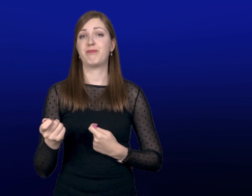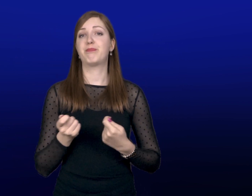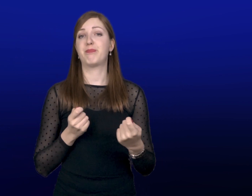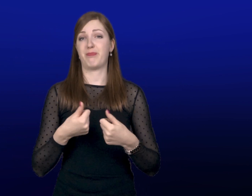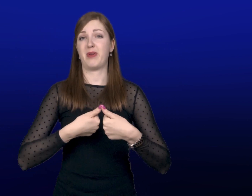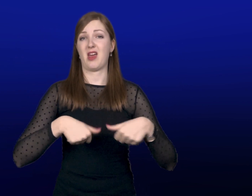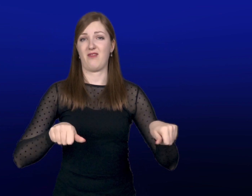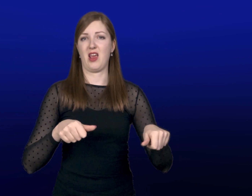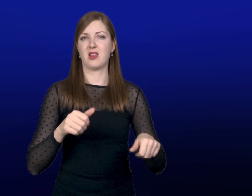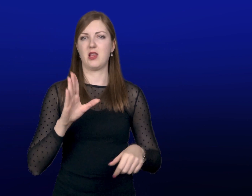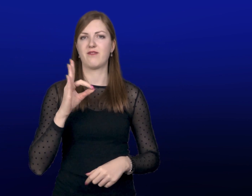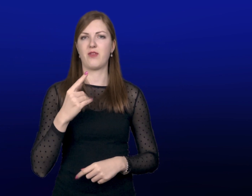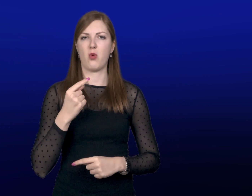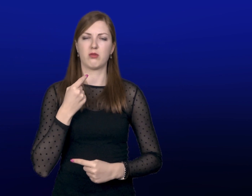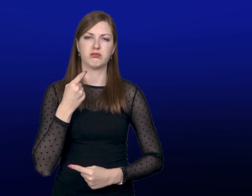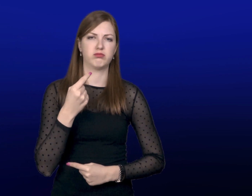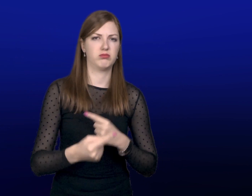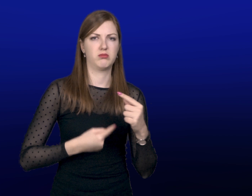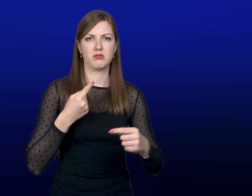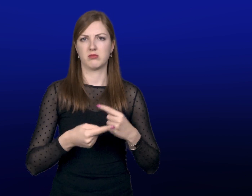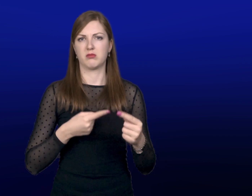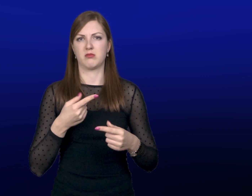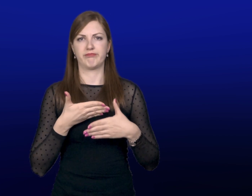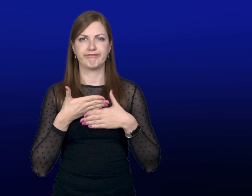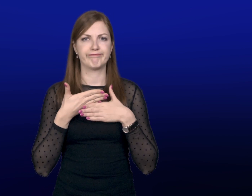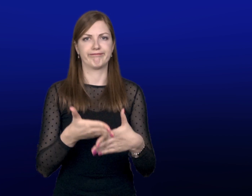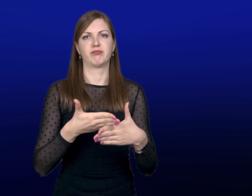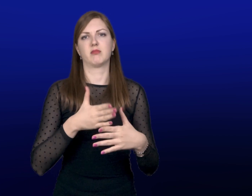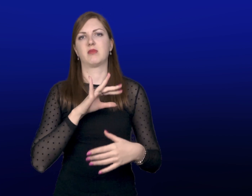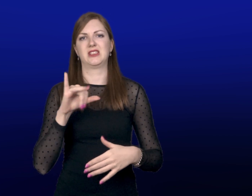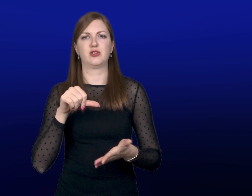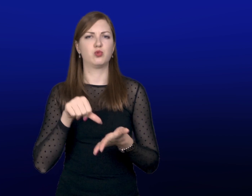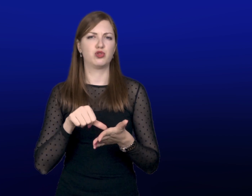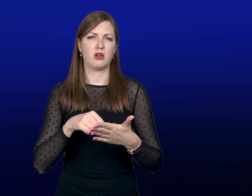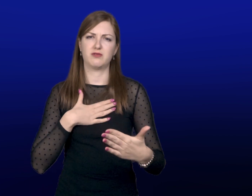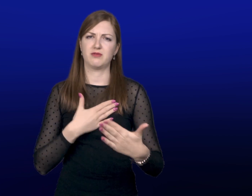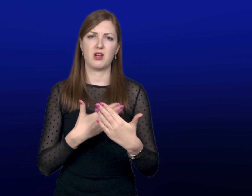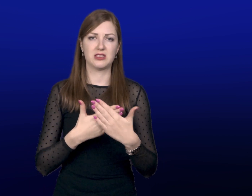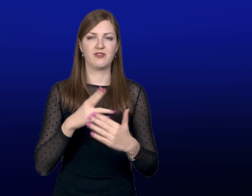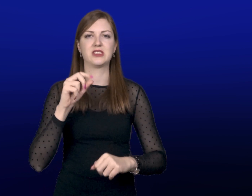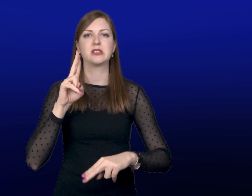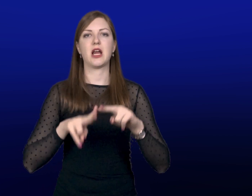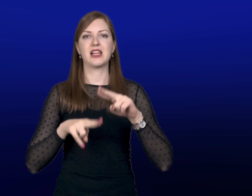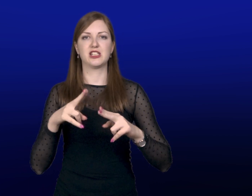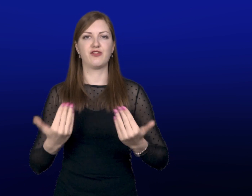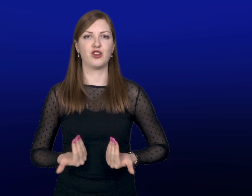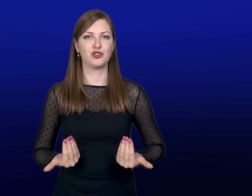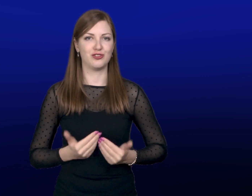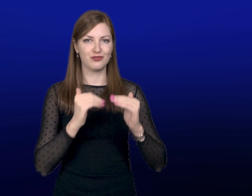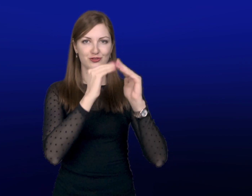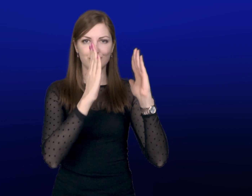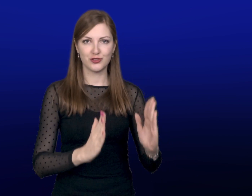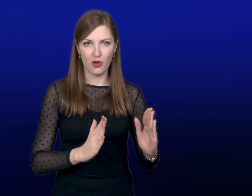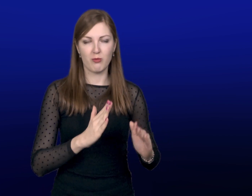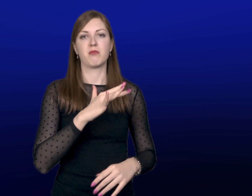Правление ВОГ регулярно принимало долевое участие в строительстве жилья,